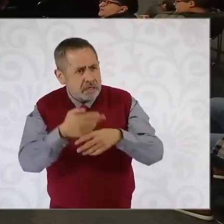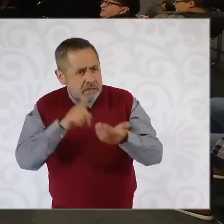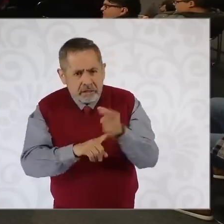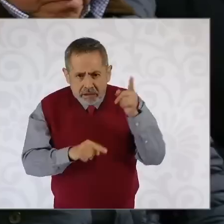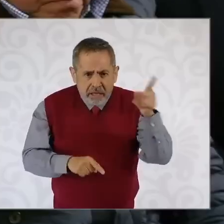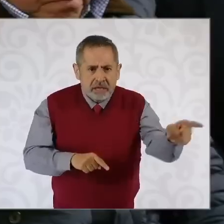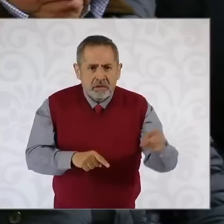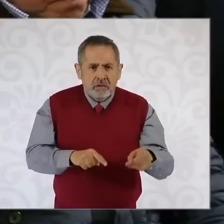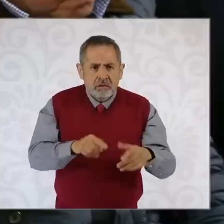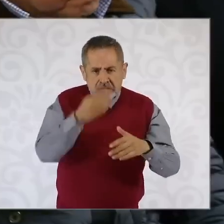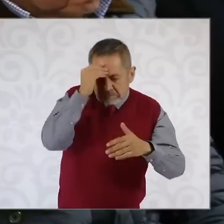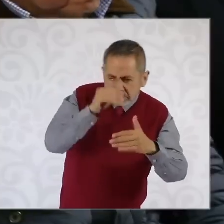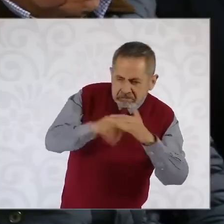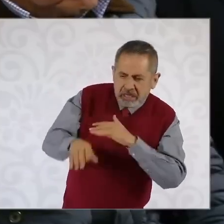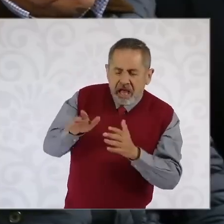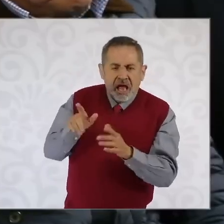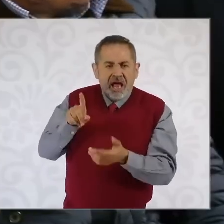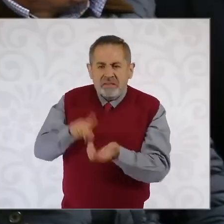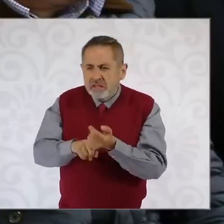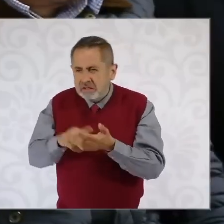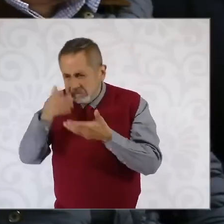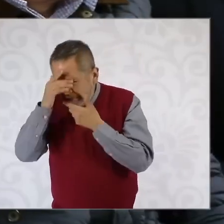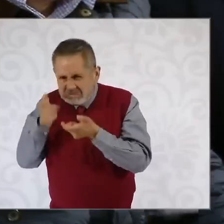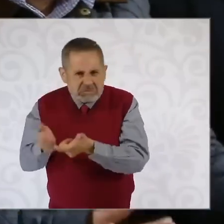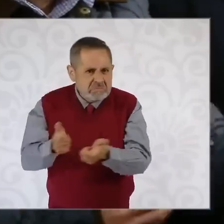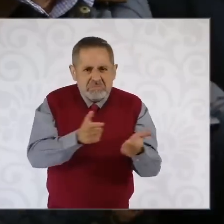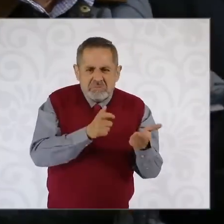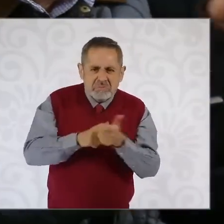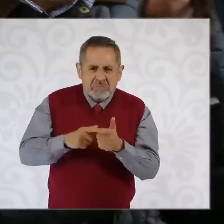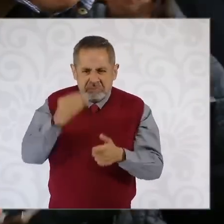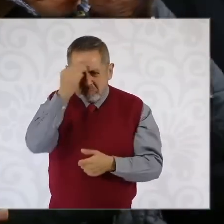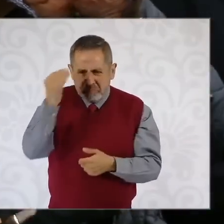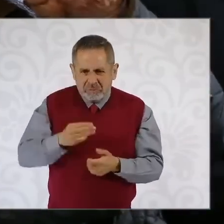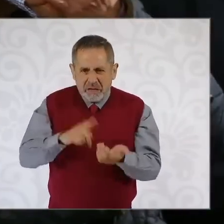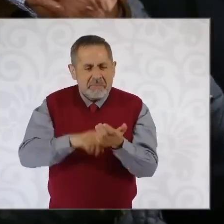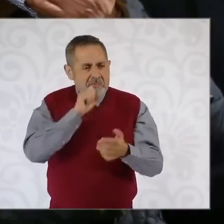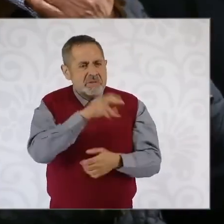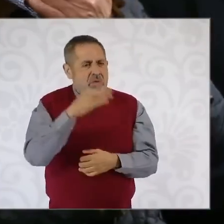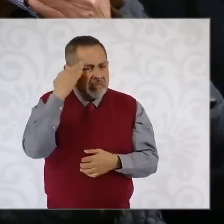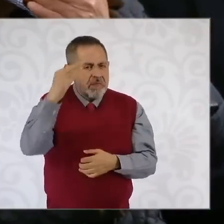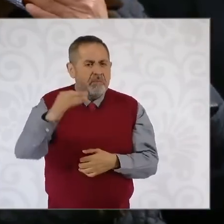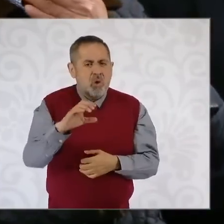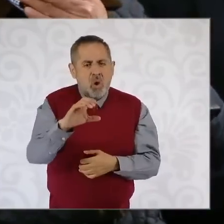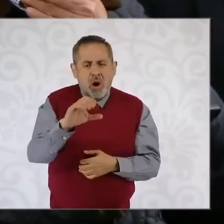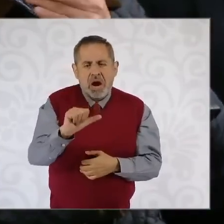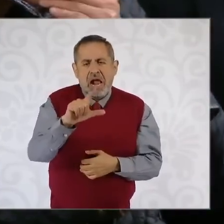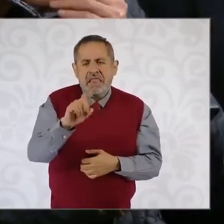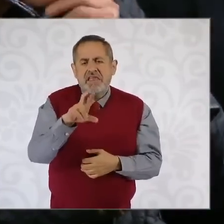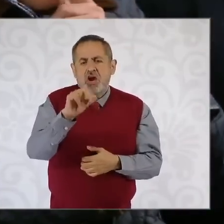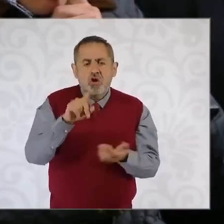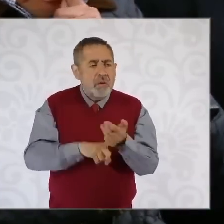terrorismo que se genera en México Pues cuando estuvo Calderón porque fue un gran promotor de